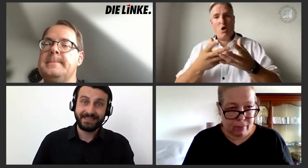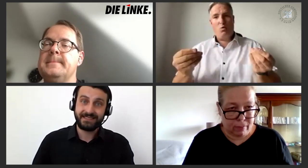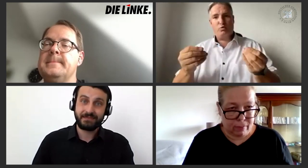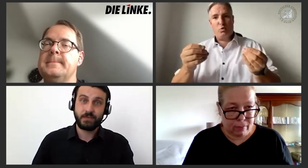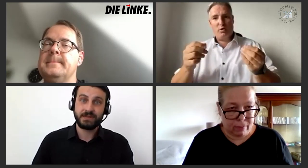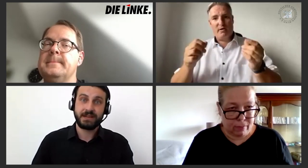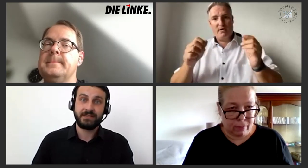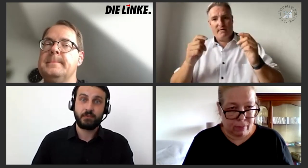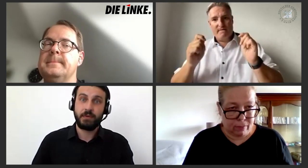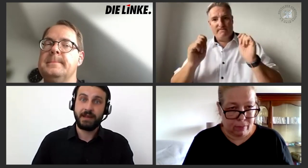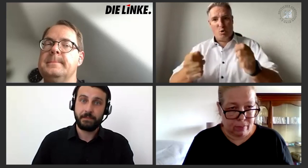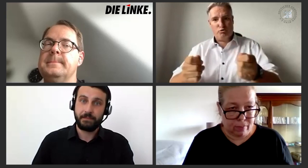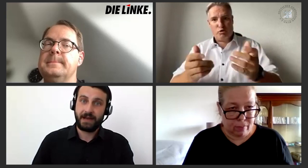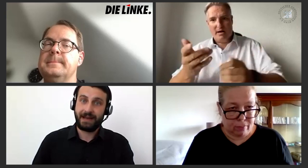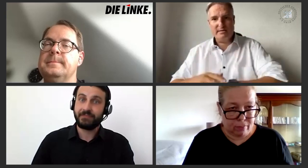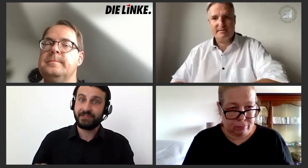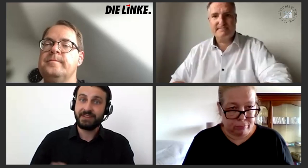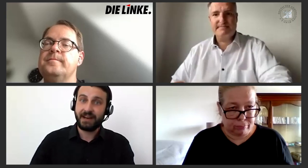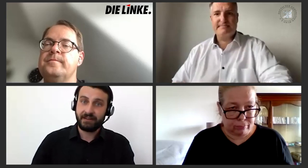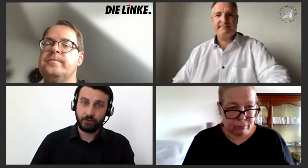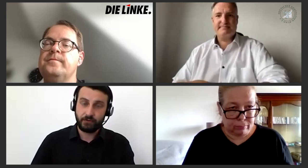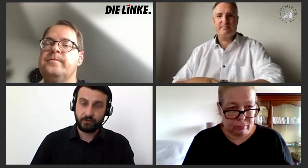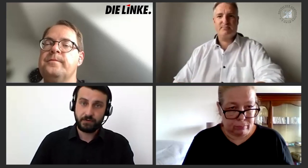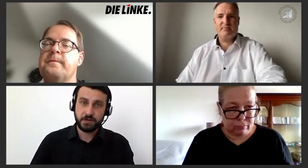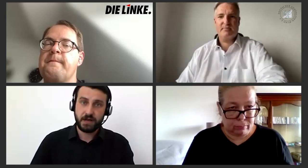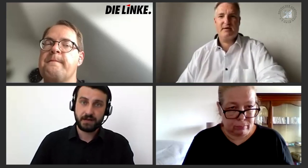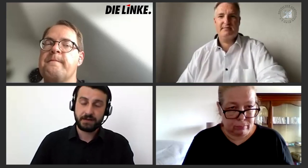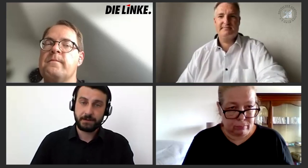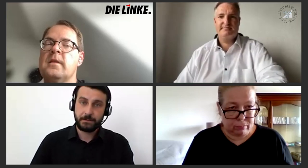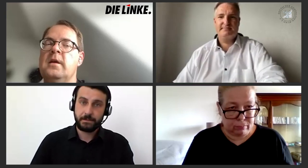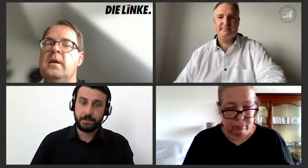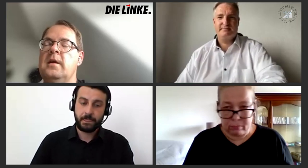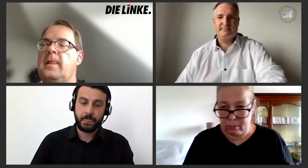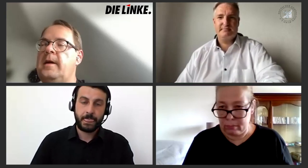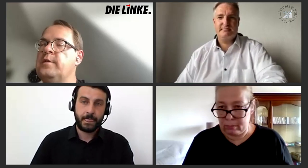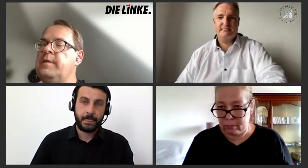Dolmetschkosten übernehmen? Das ist momentan das Problem, haben Sie da einen Lösungsvorschlag?